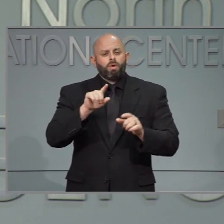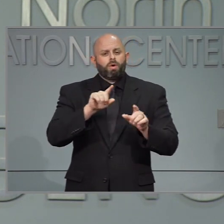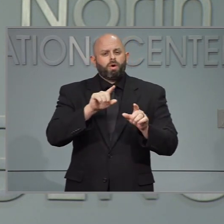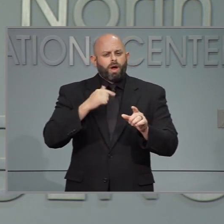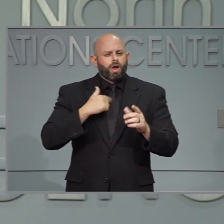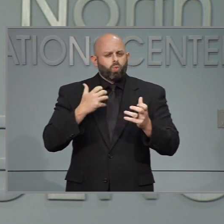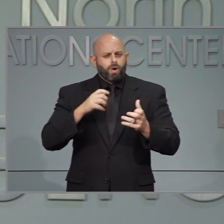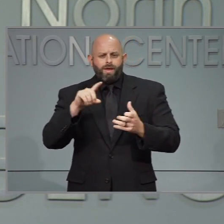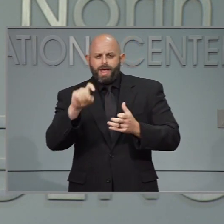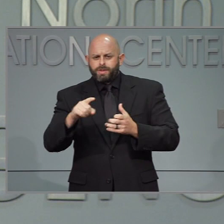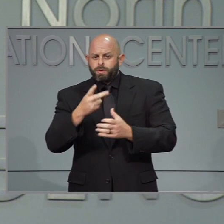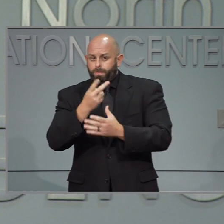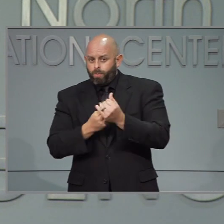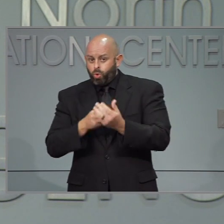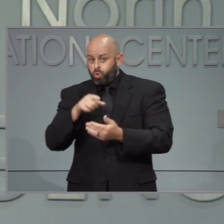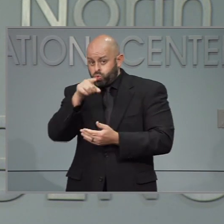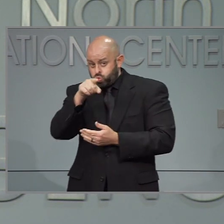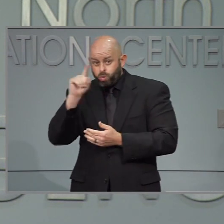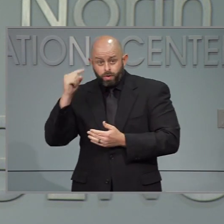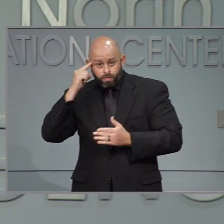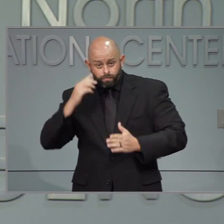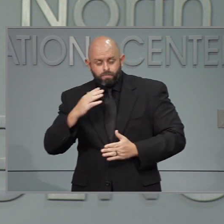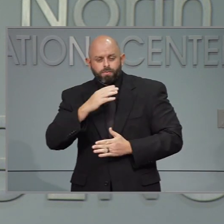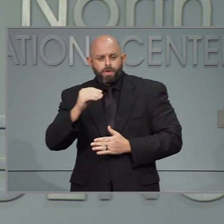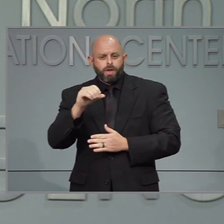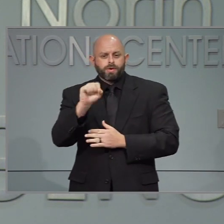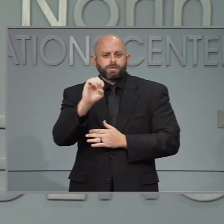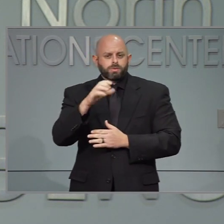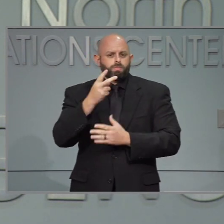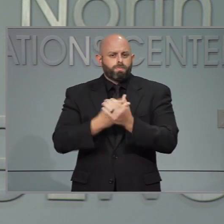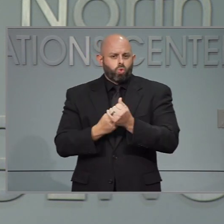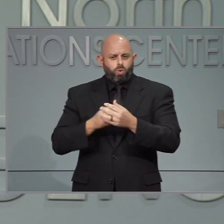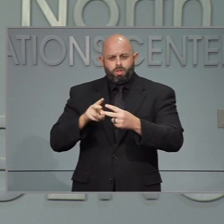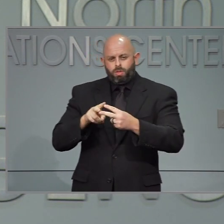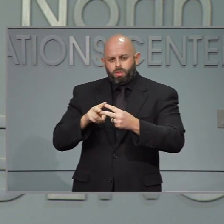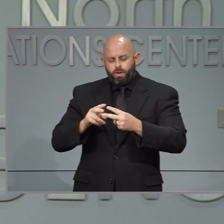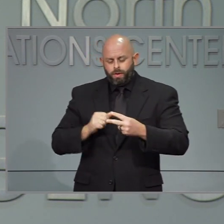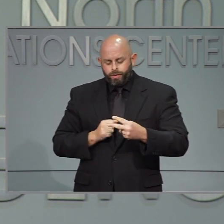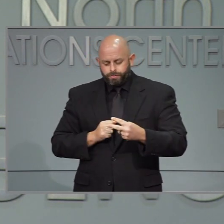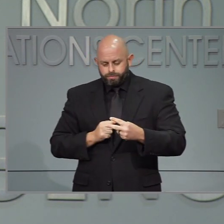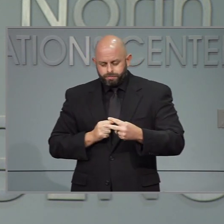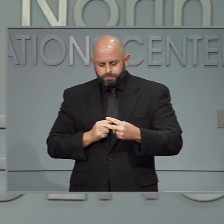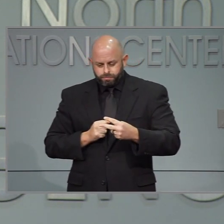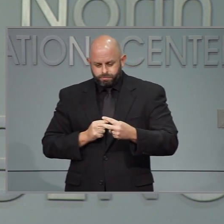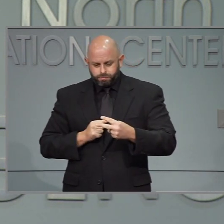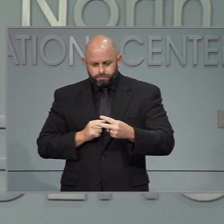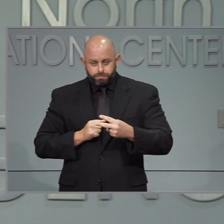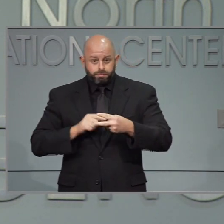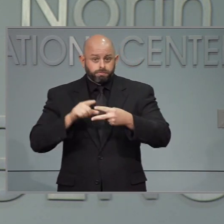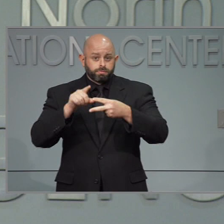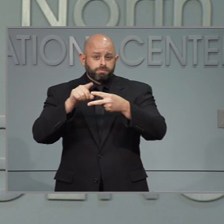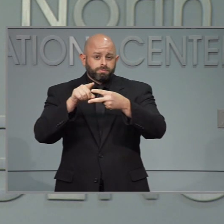Una pregunta. Para usted la secretaria, primero en este momento.